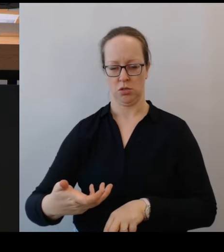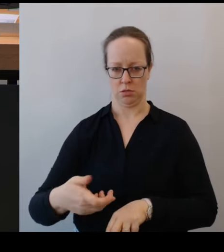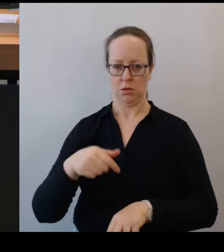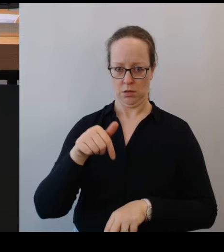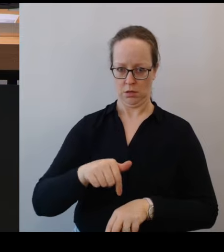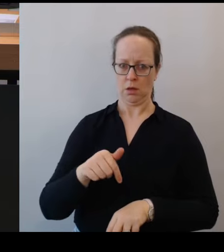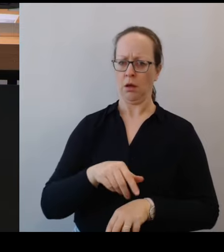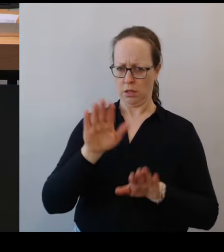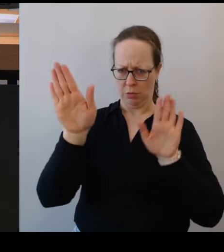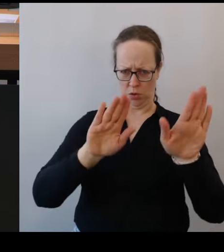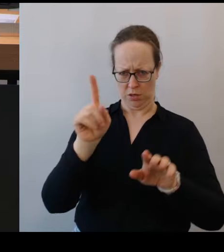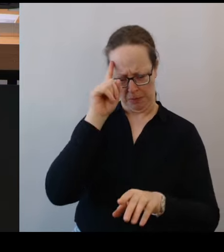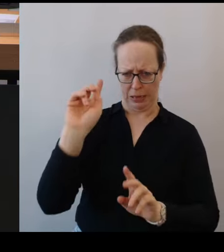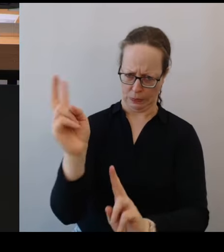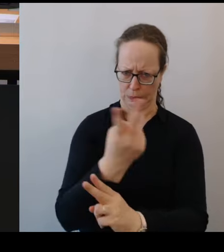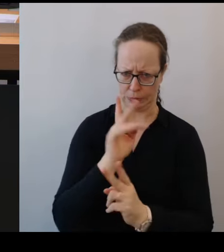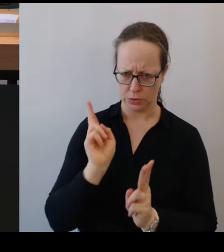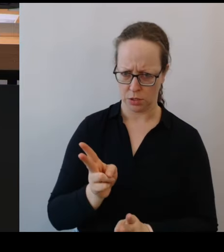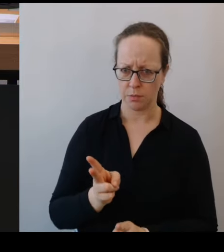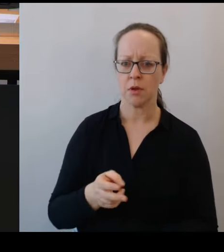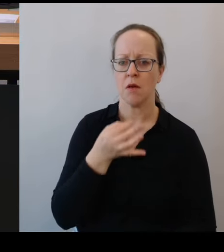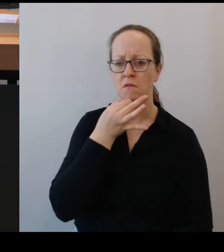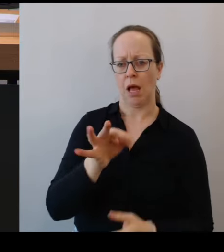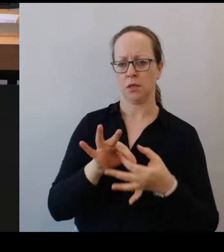brauchen wir keine Nachhilfe von Rechtsextremisten! (Beifall)